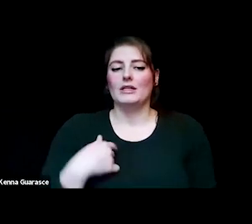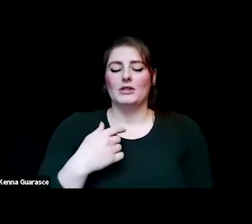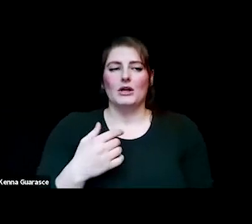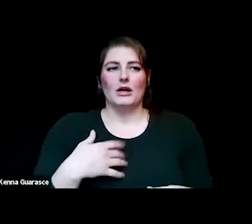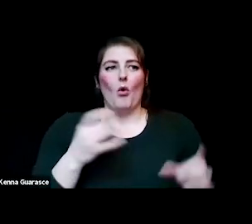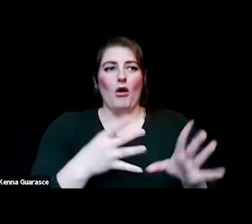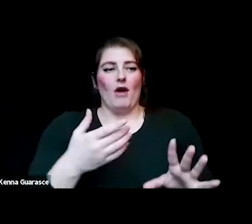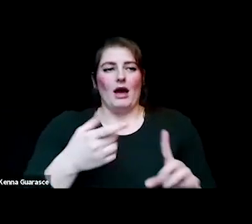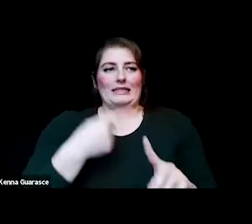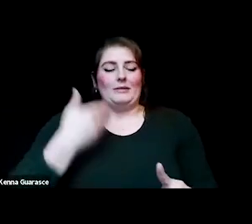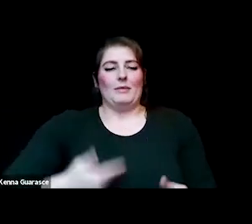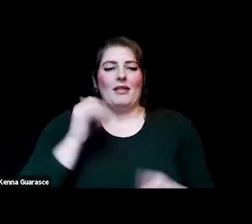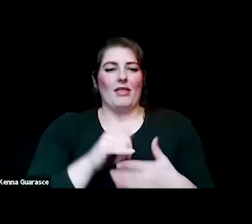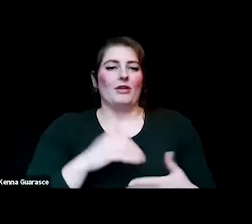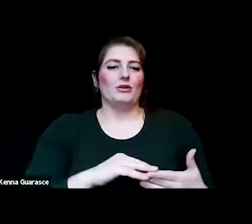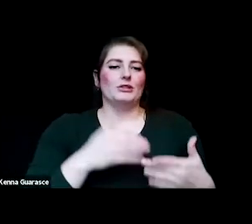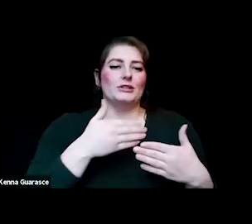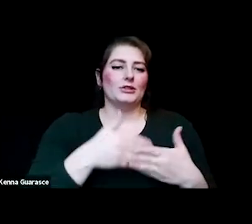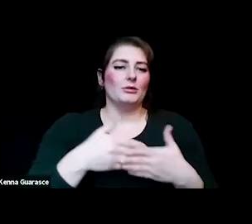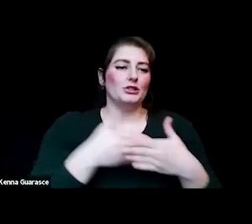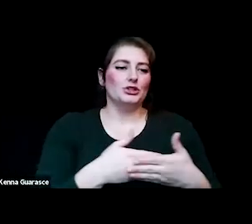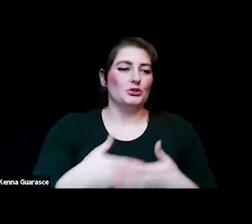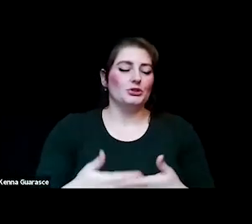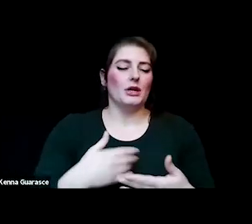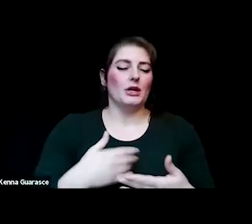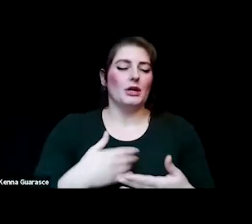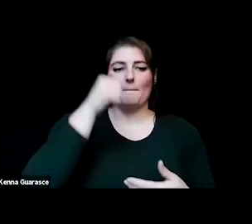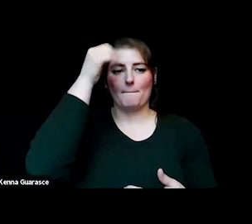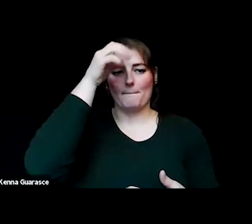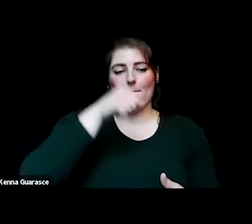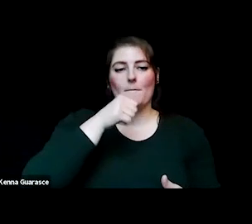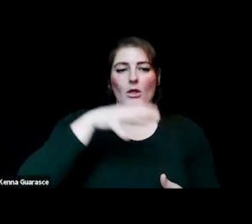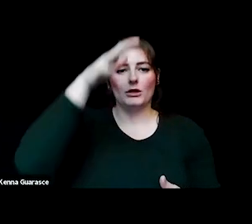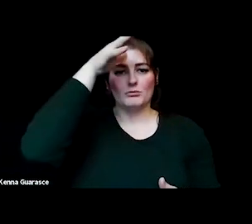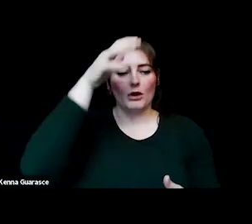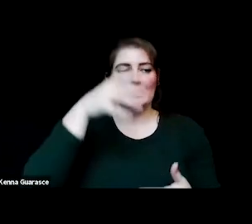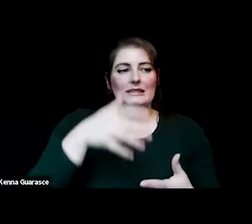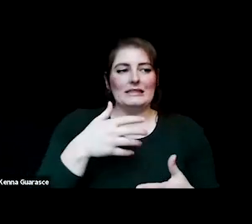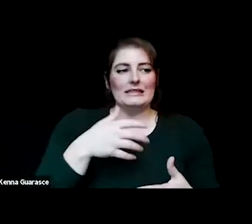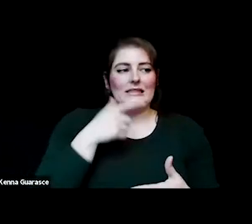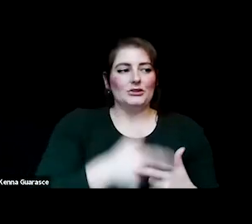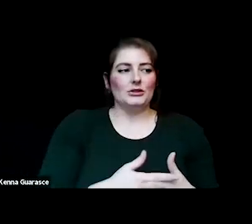que hay niños, madres, hermanas y hermanos llorando la pérdida de sus seres queridos. Antes de continuar, por favor acompáñenme